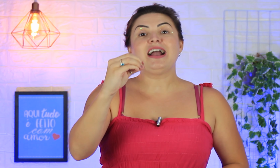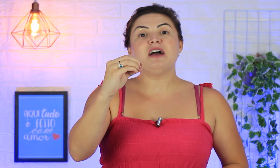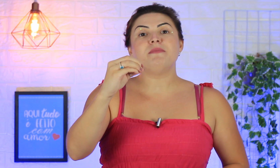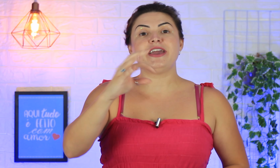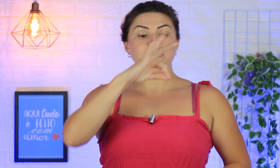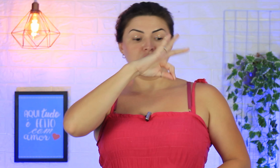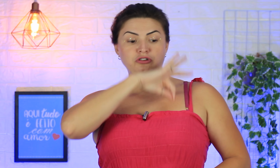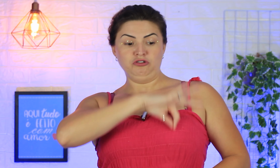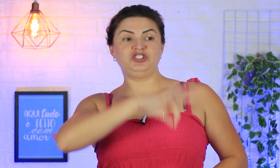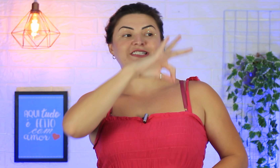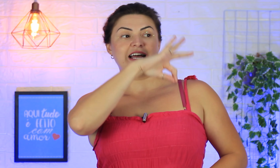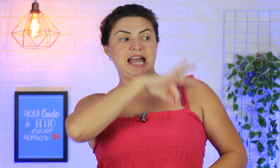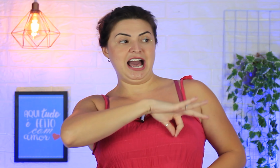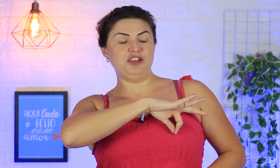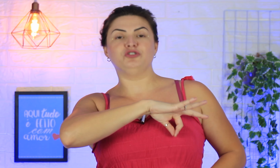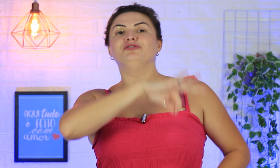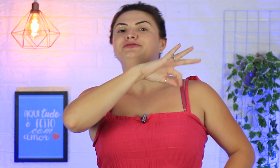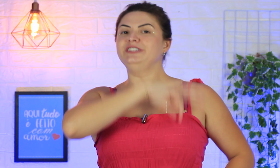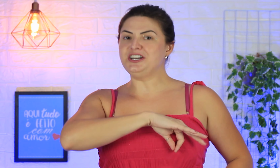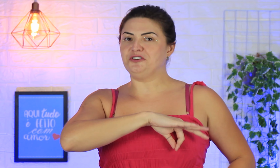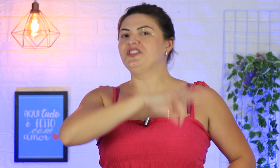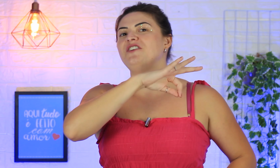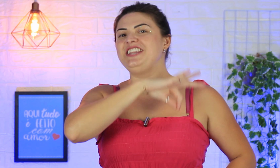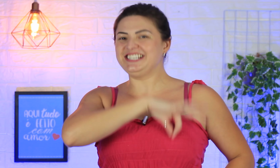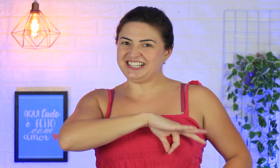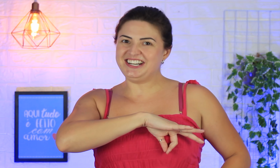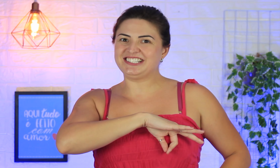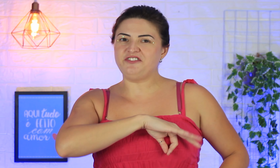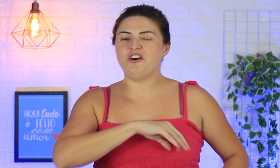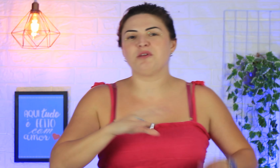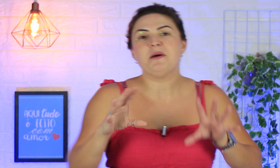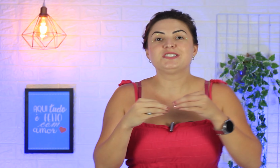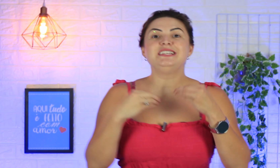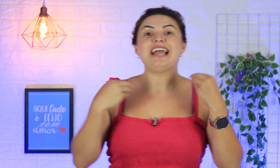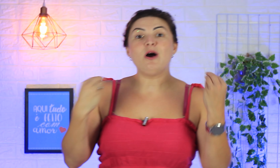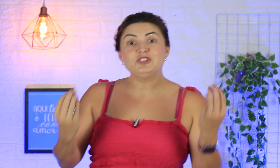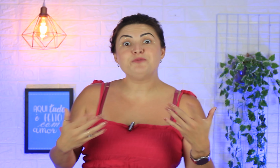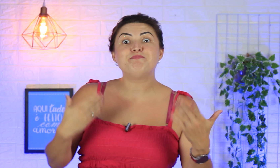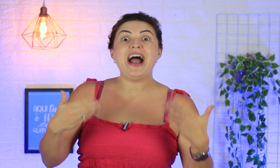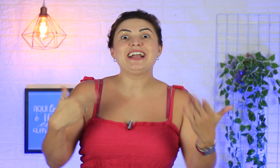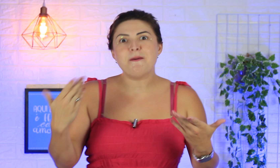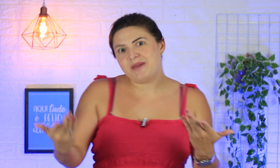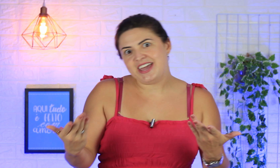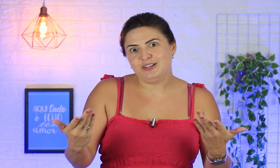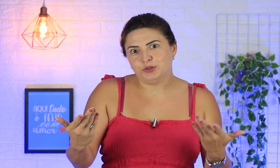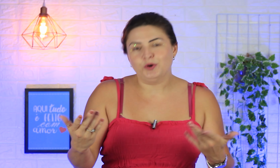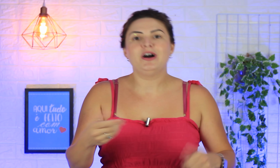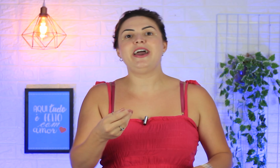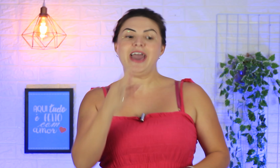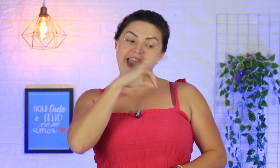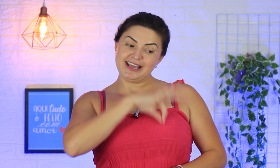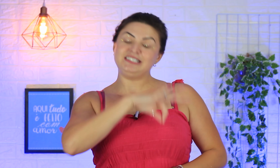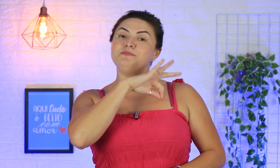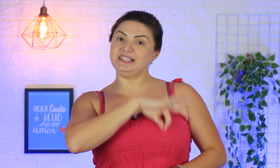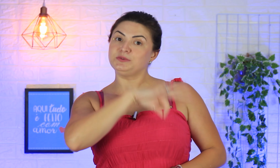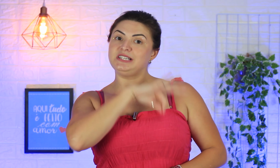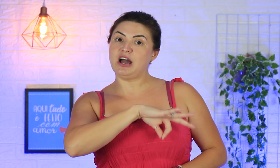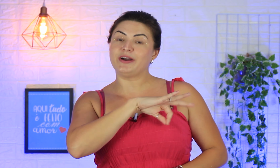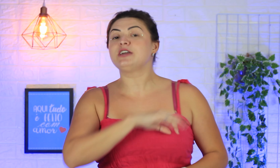pagamento de salário não não iria ser dessa forma o sinal de pagamento é É esse mesmo sinal aqui